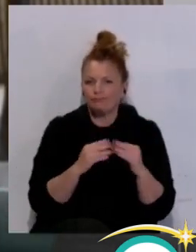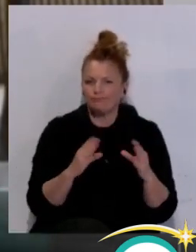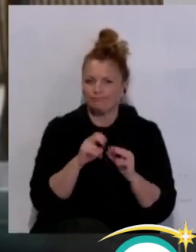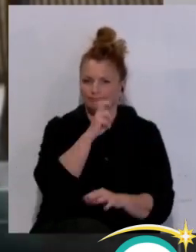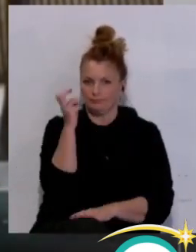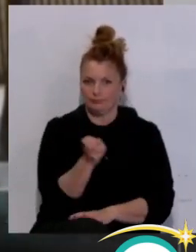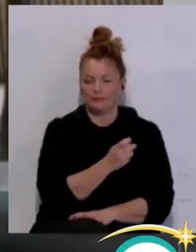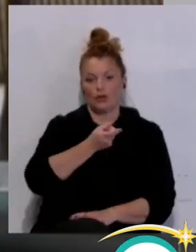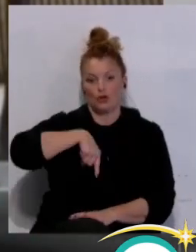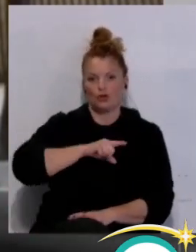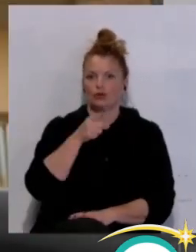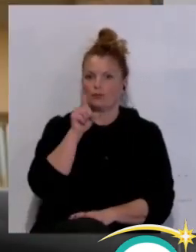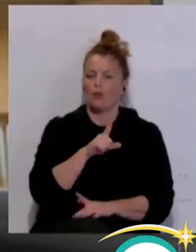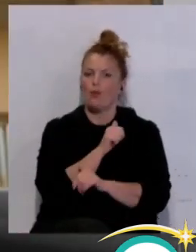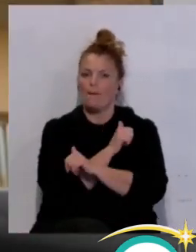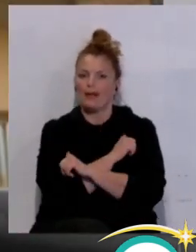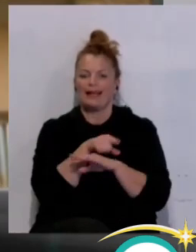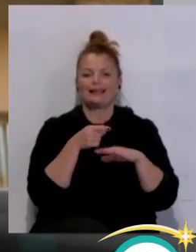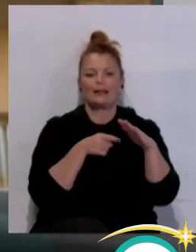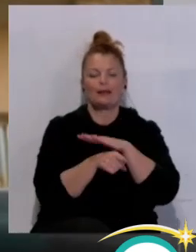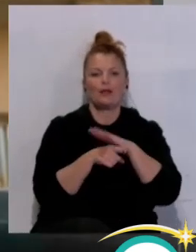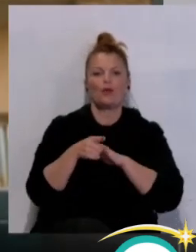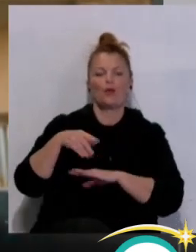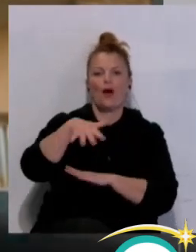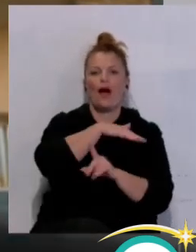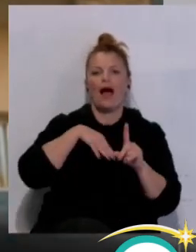tenido que estar a la espera de la tramitación ambiental por parte de la junta de Andalucía que